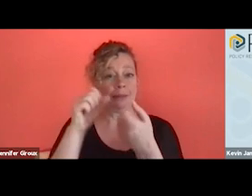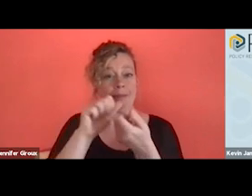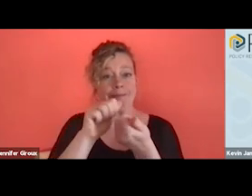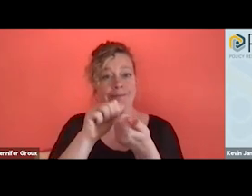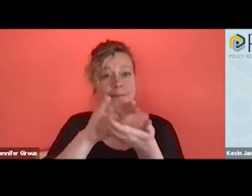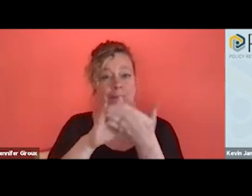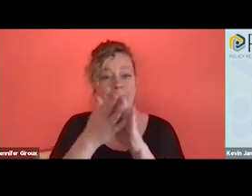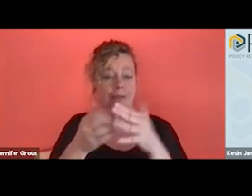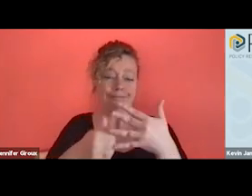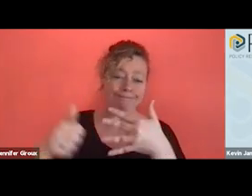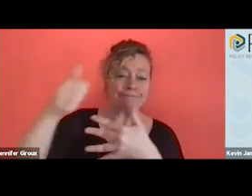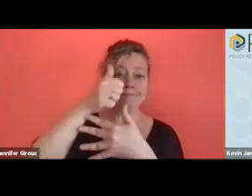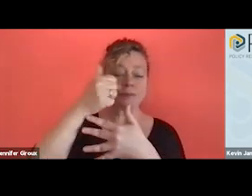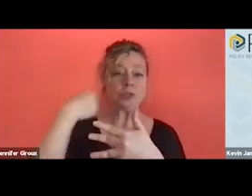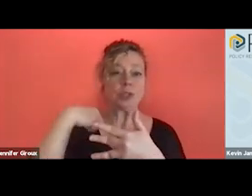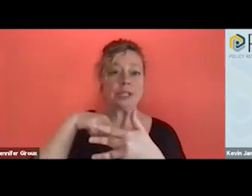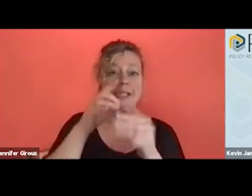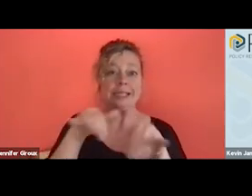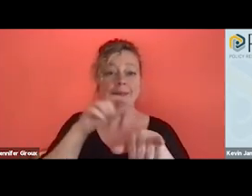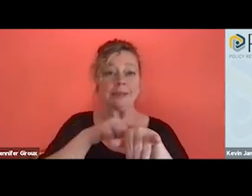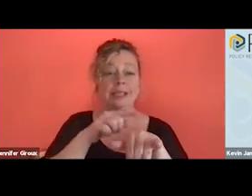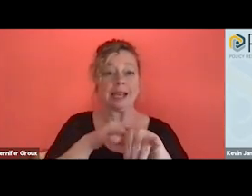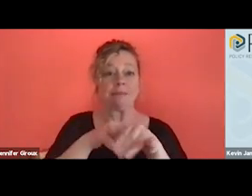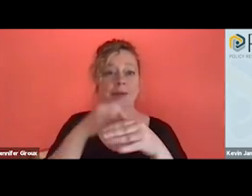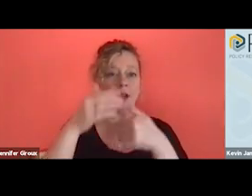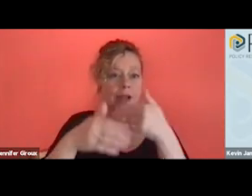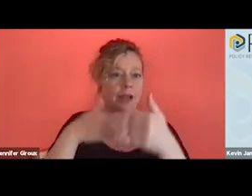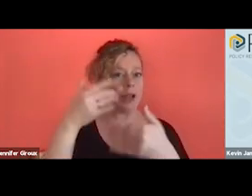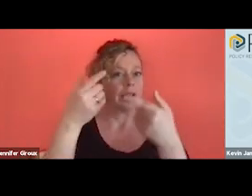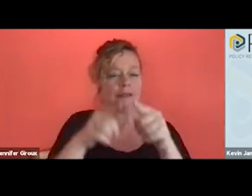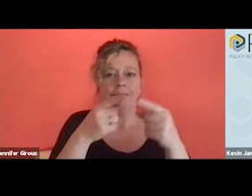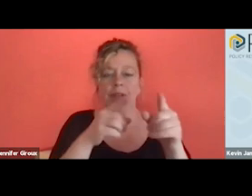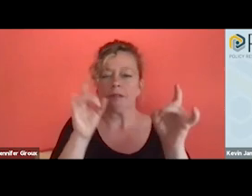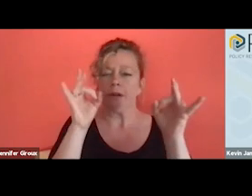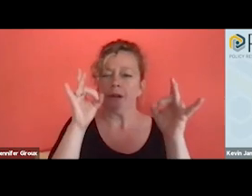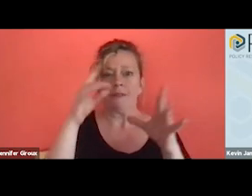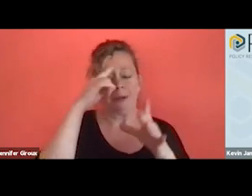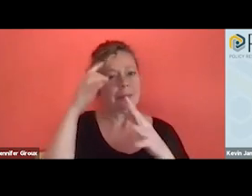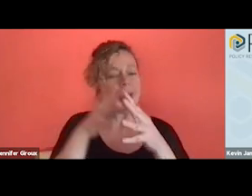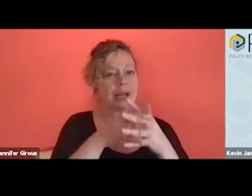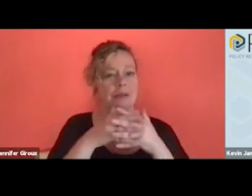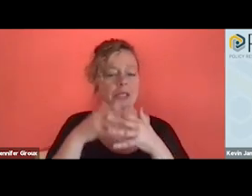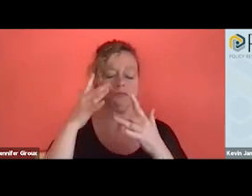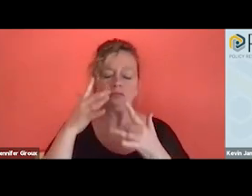simultáneamente pasamos por un período de evento traumático tras otro. Black America lamentó la pérdida de sus hermanos y hermanas